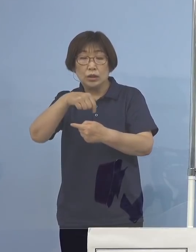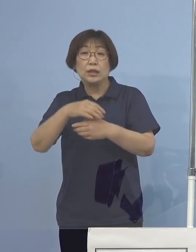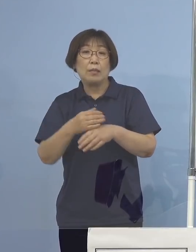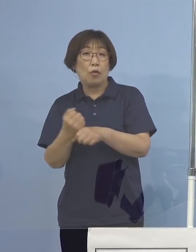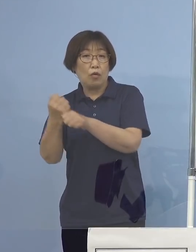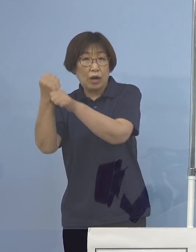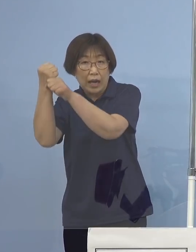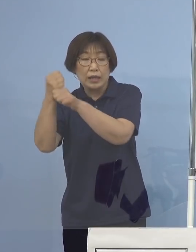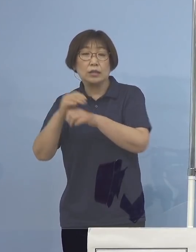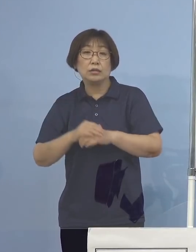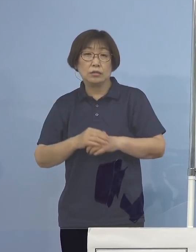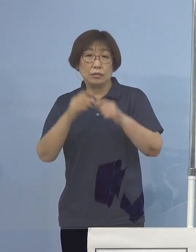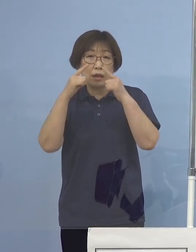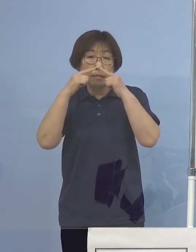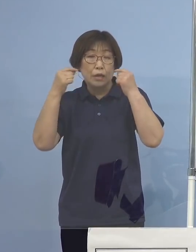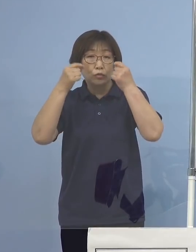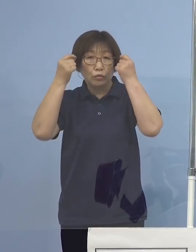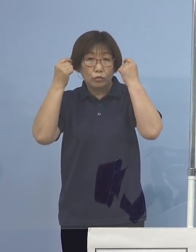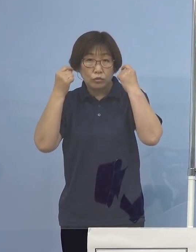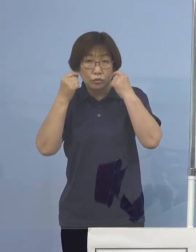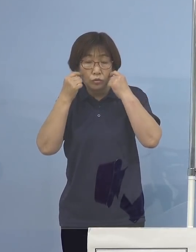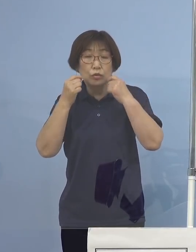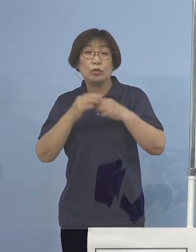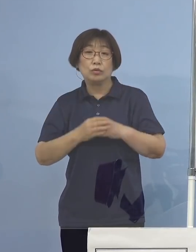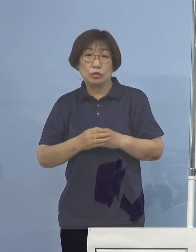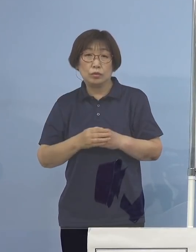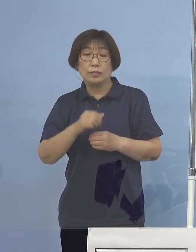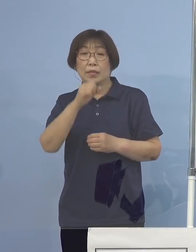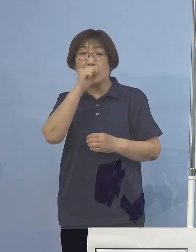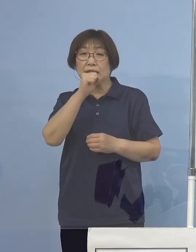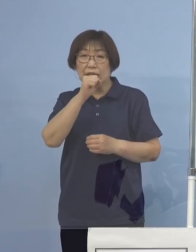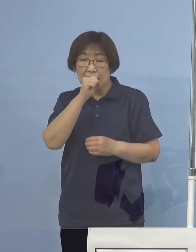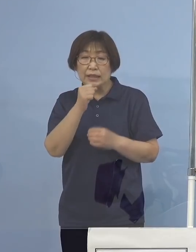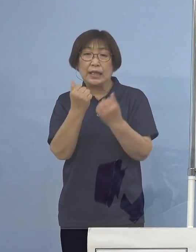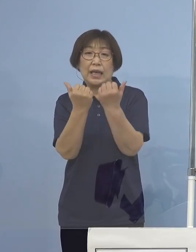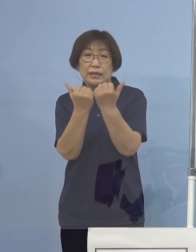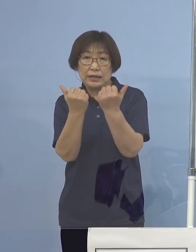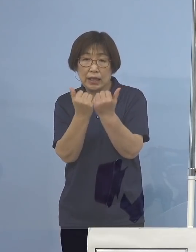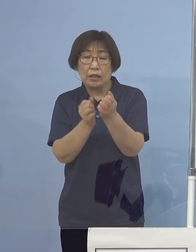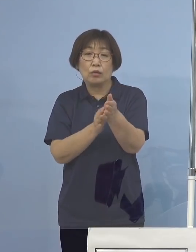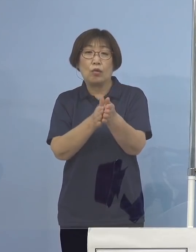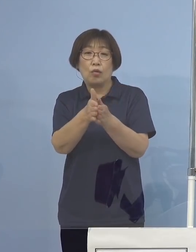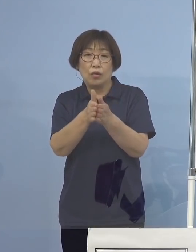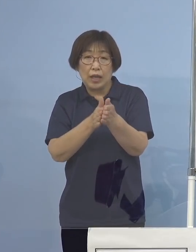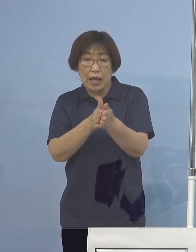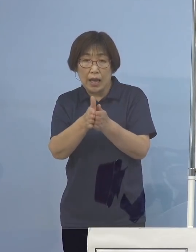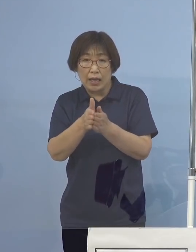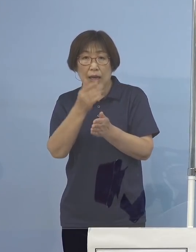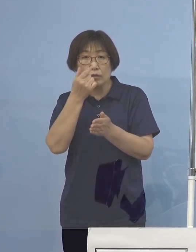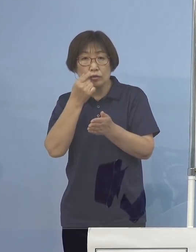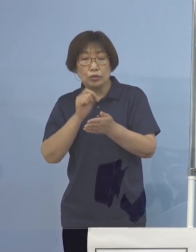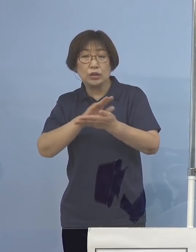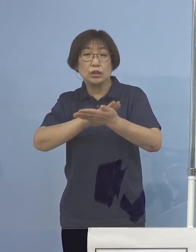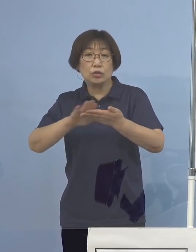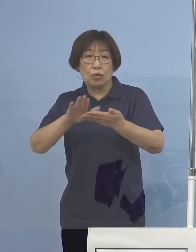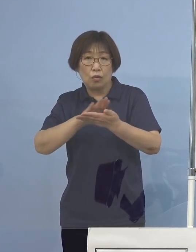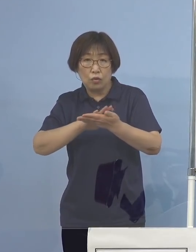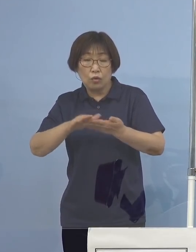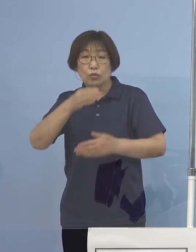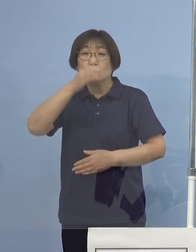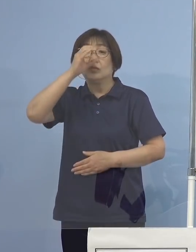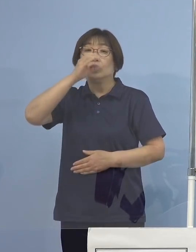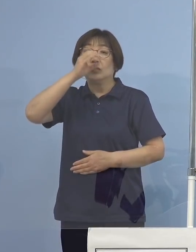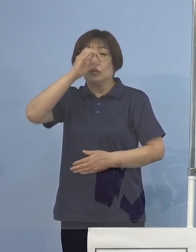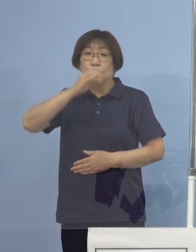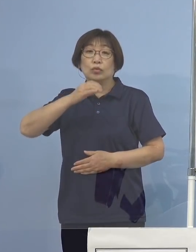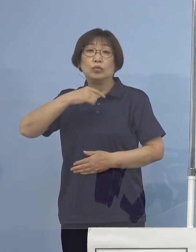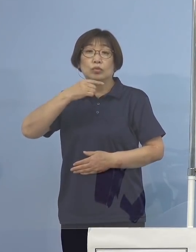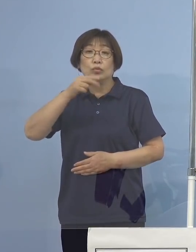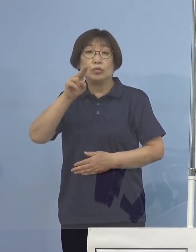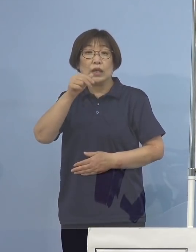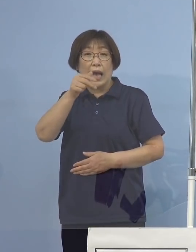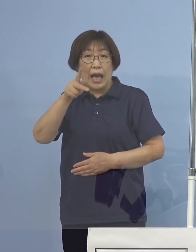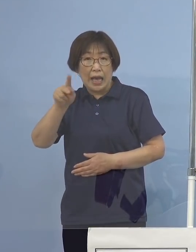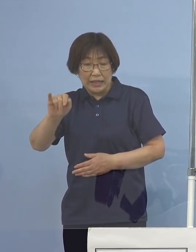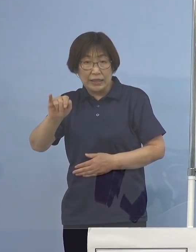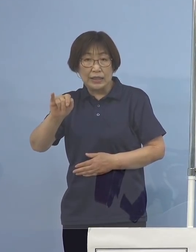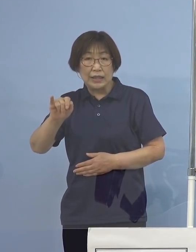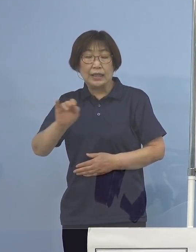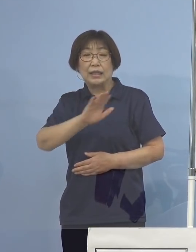マスクの着用、咳エチケット、手洗い、手指消毒 うがいの励行、換気もこまめになどの